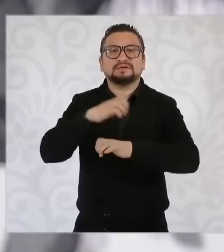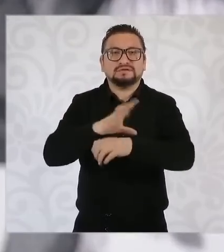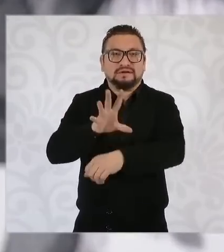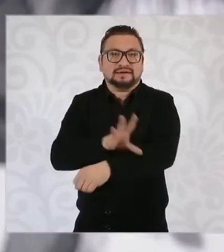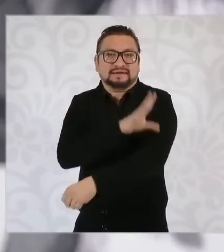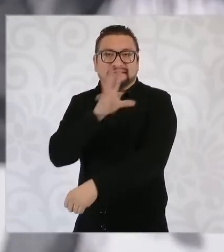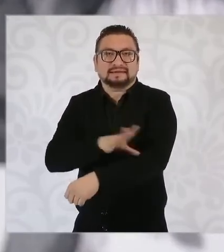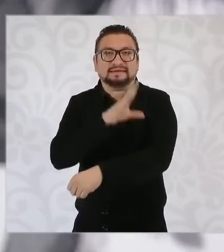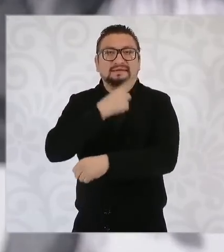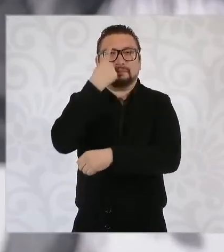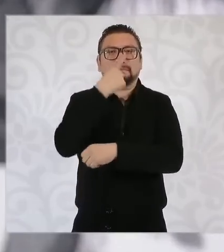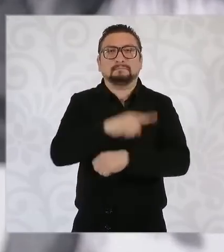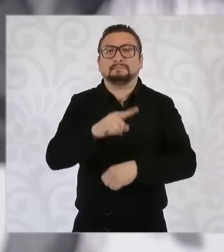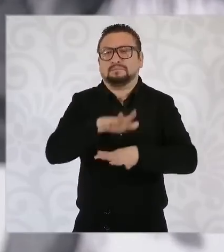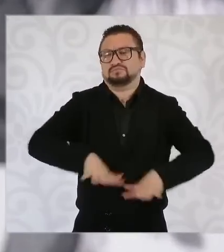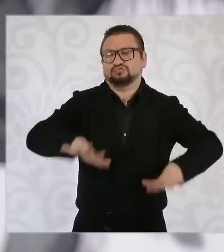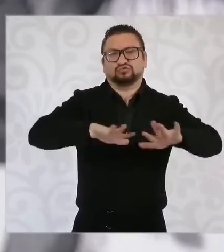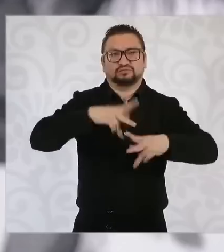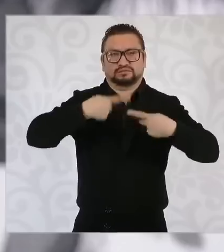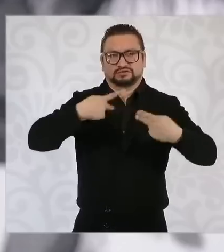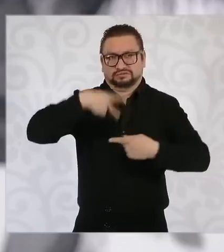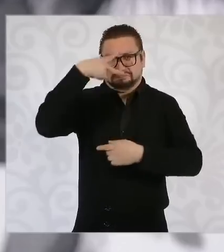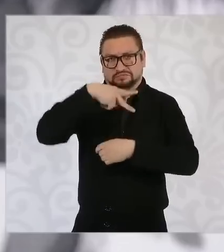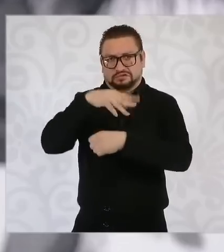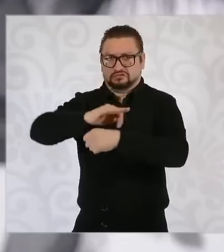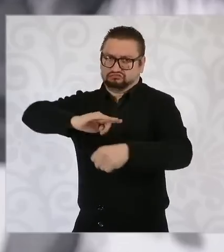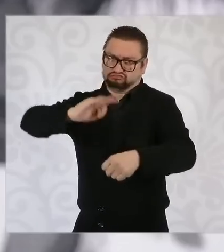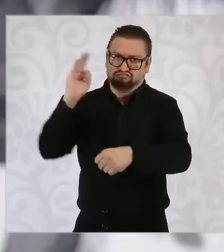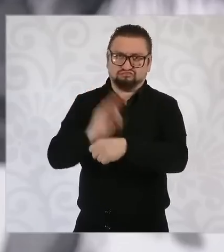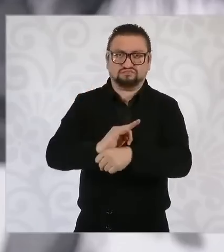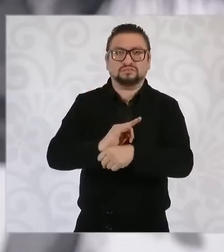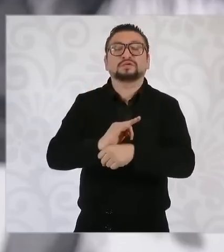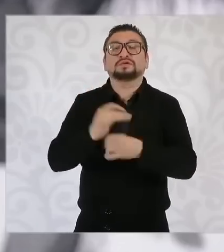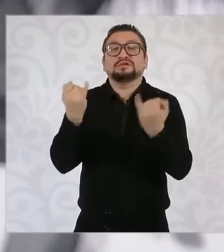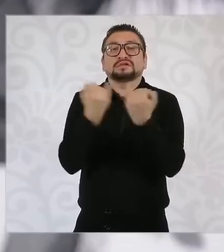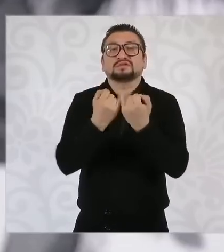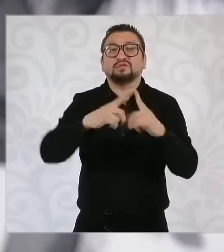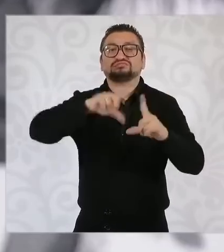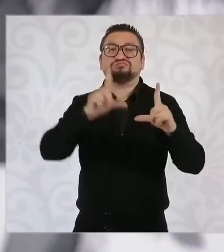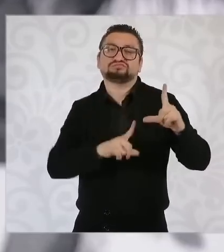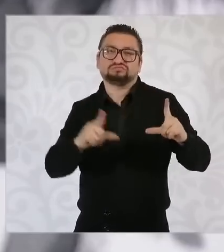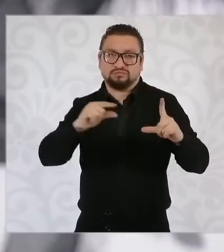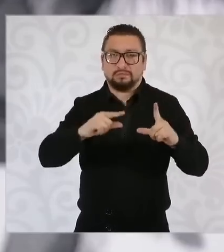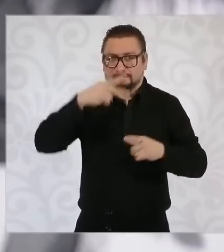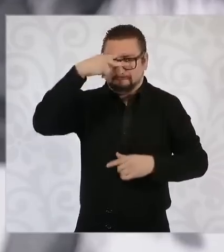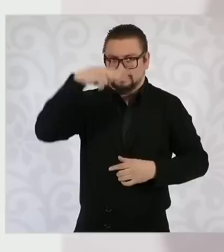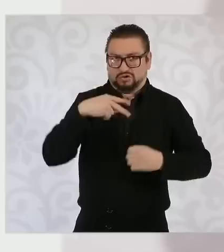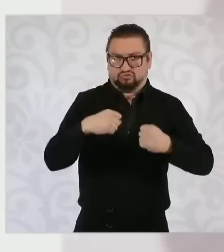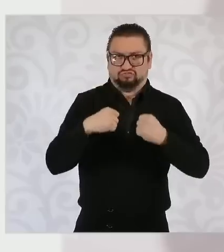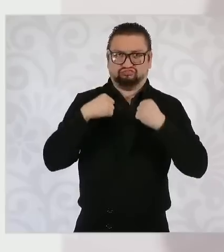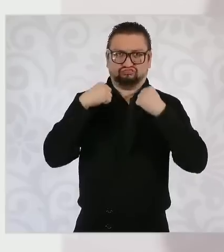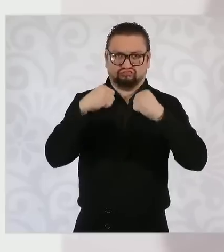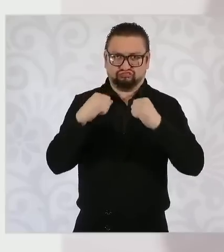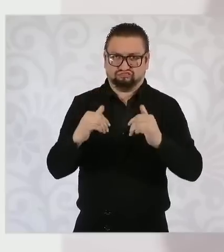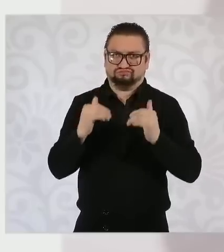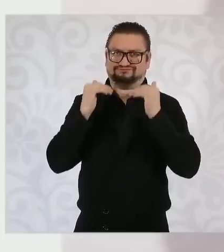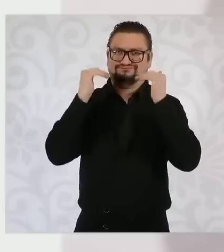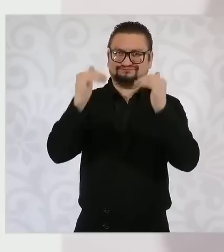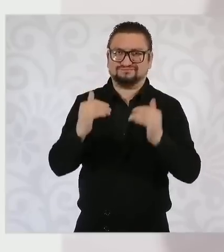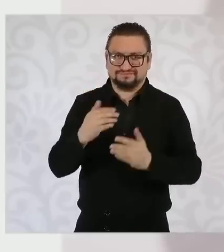el pueblo de México y como garantes de la soberanía nacional se mantiene una parte de